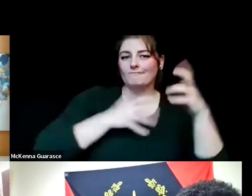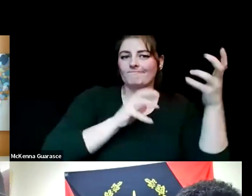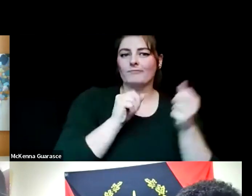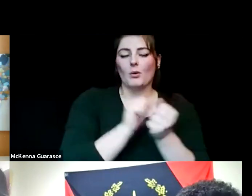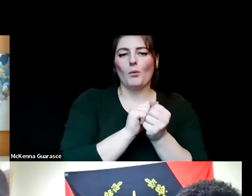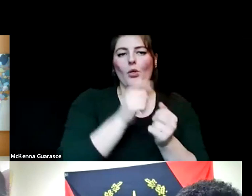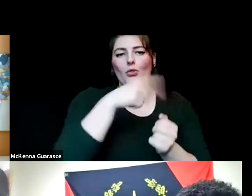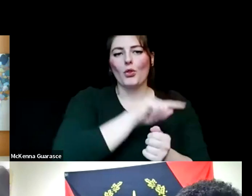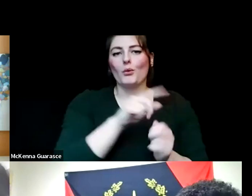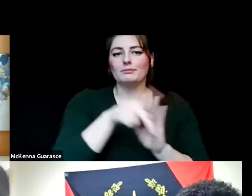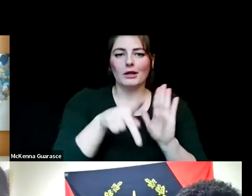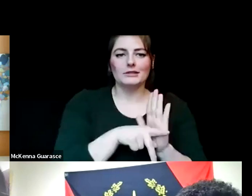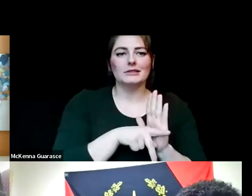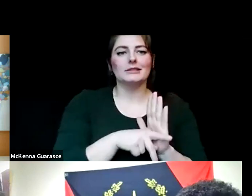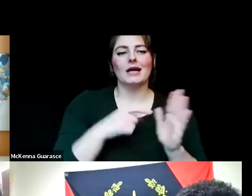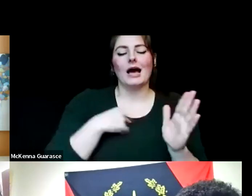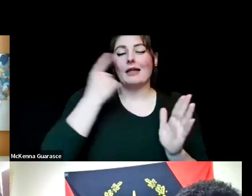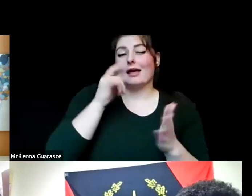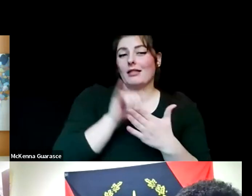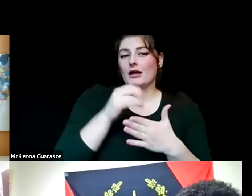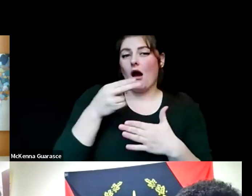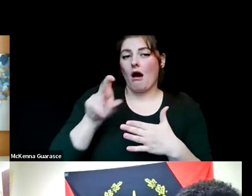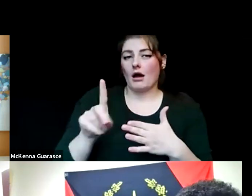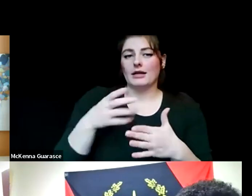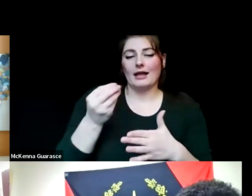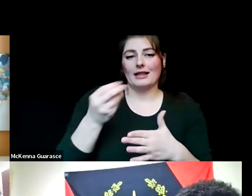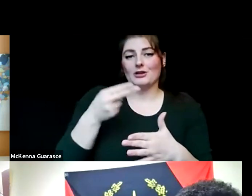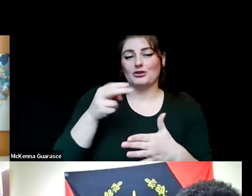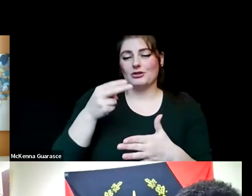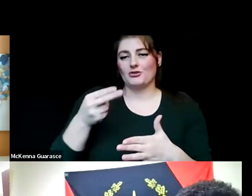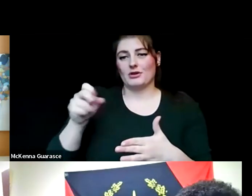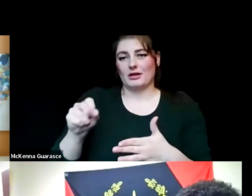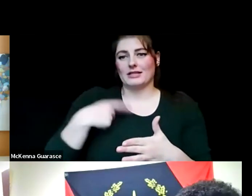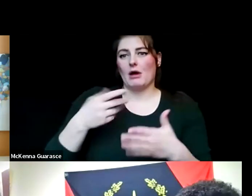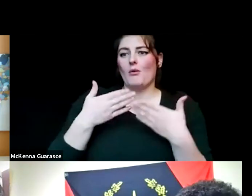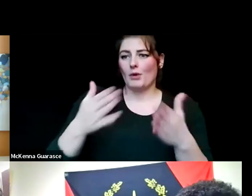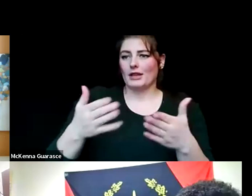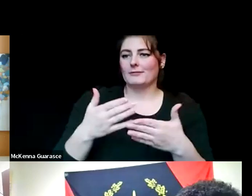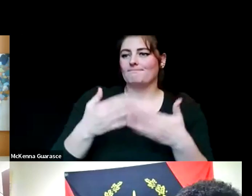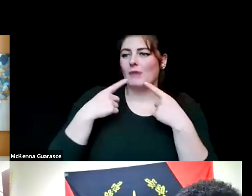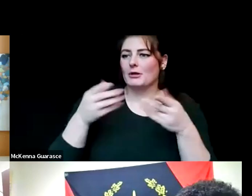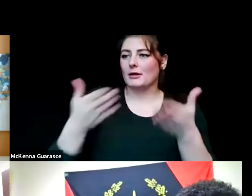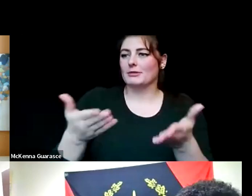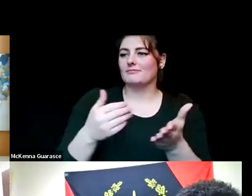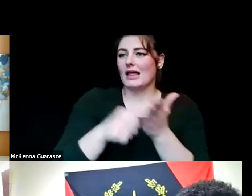por las que HUD y HHS emitieron la carta a Biden donde le dijeron que no se preocupara por eso, que la naloxona aún se podía usar.